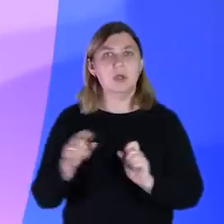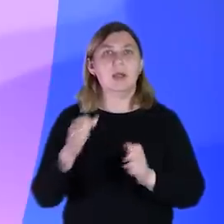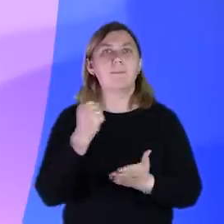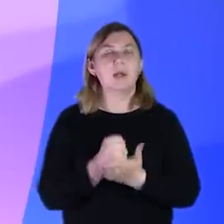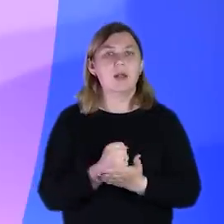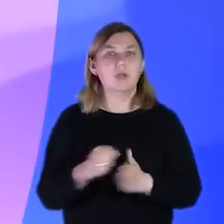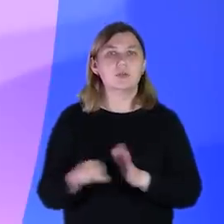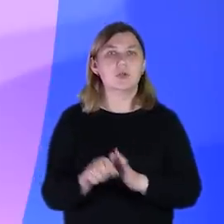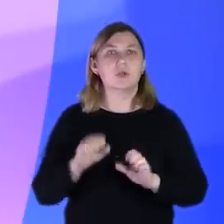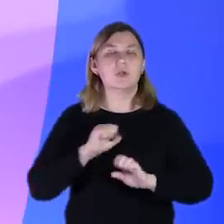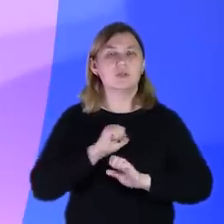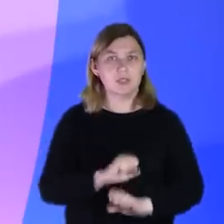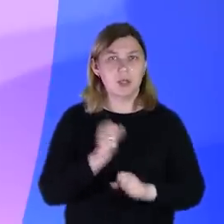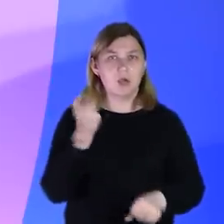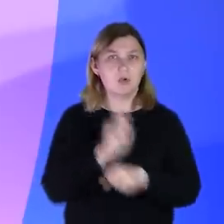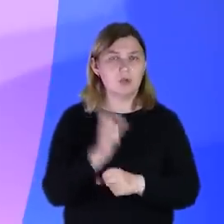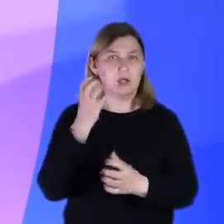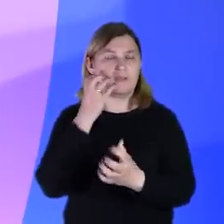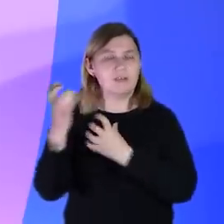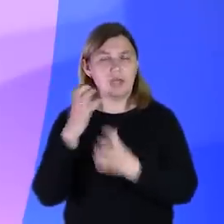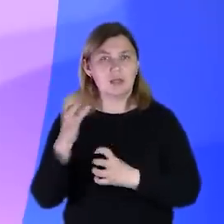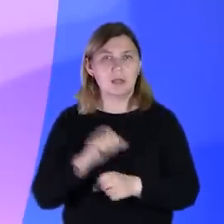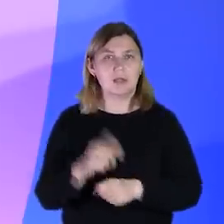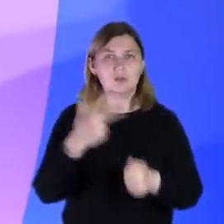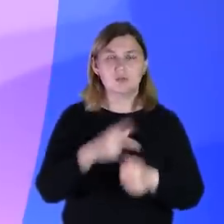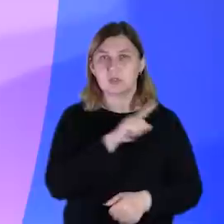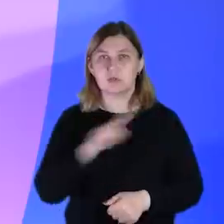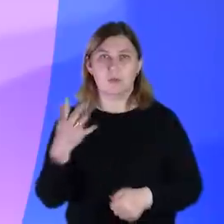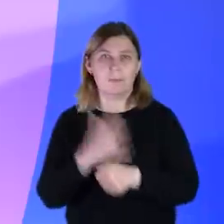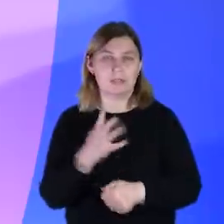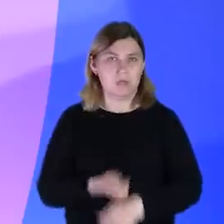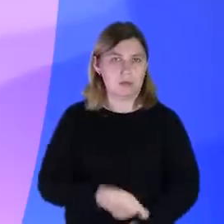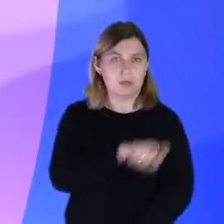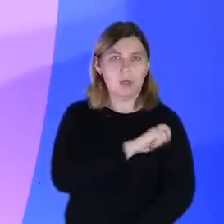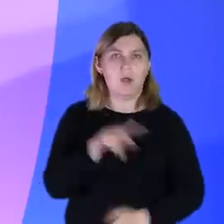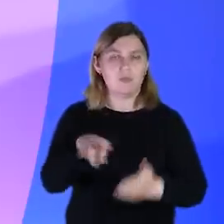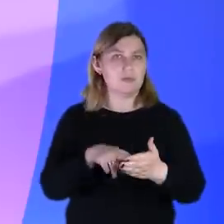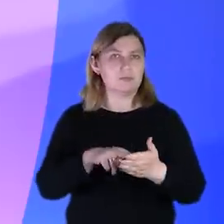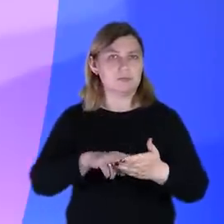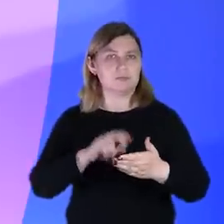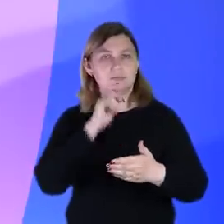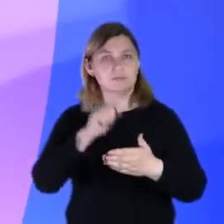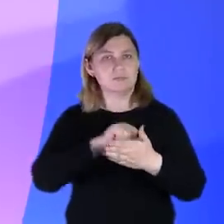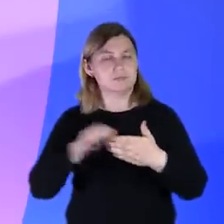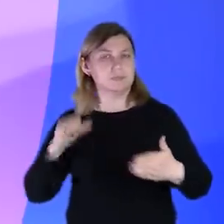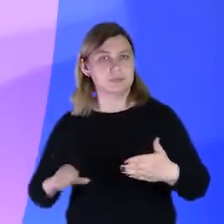zabezpieczenia kontrwywiadowczego pasa pogranicza: 30–50 km. On został wyłączony z jurysdykcji